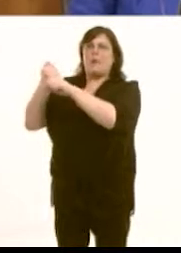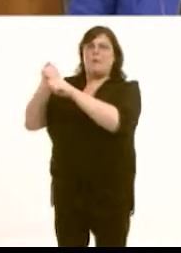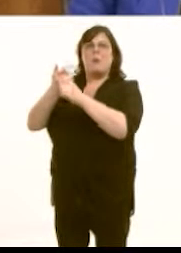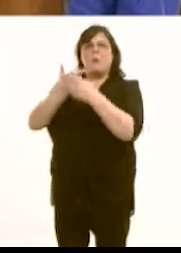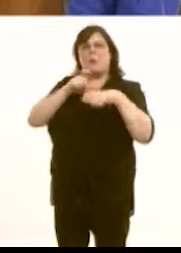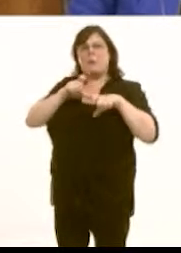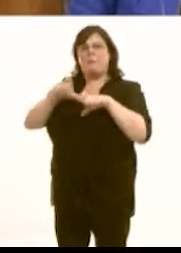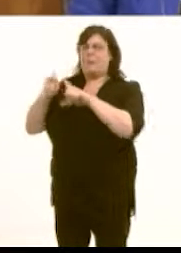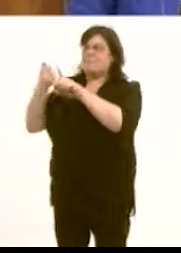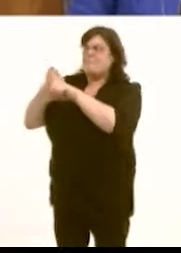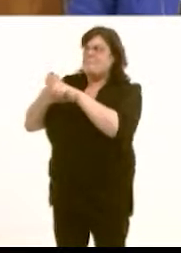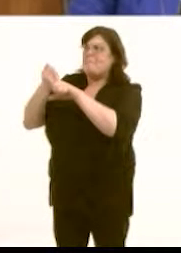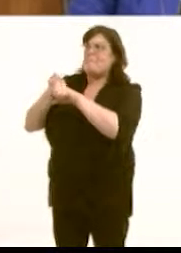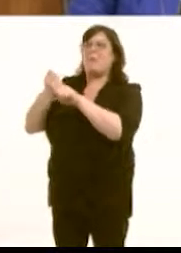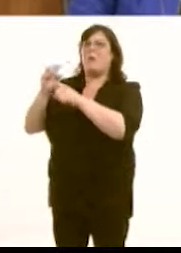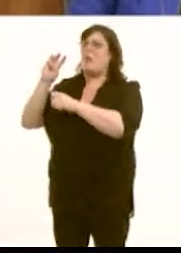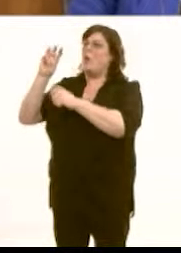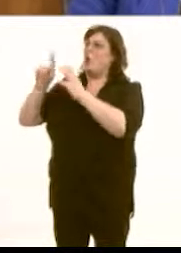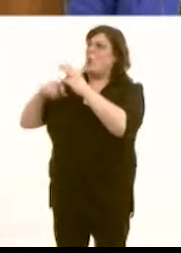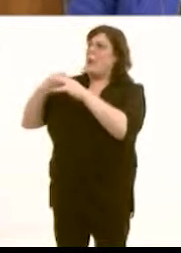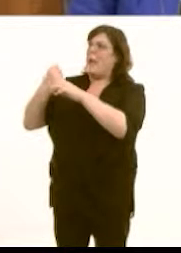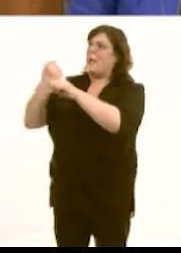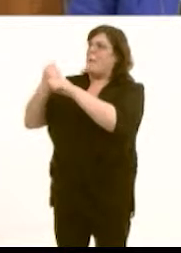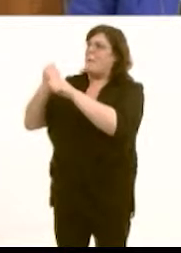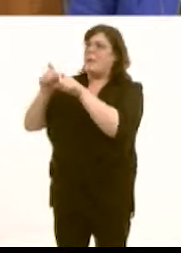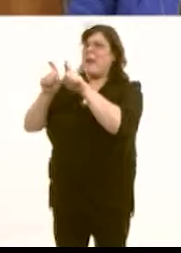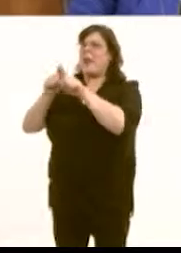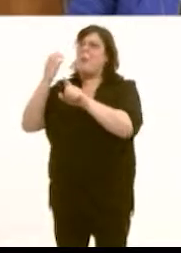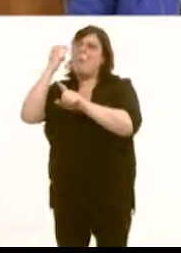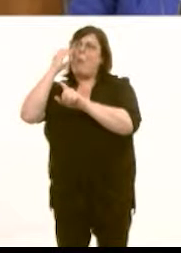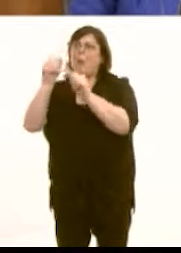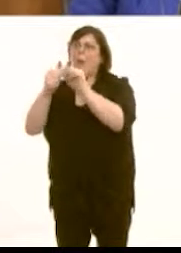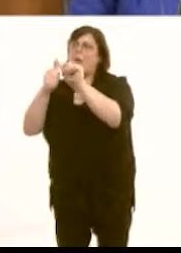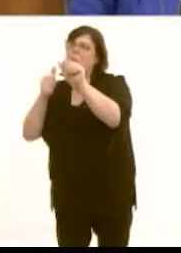Carwyn Jones: Os edrychwn ni ar Ynys MÙn, mae Ynys MÙn yn fflat, felly byddai pobl